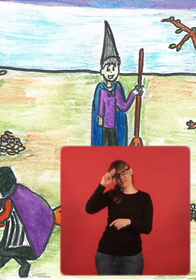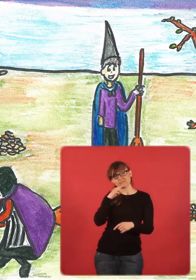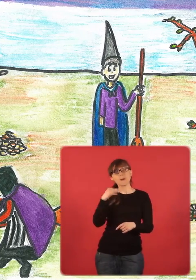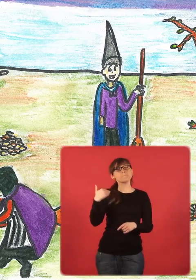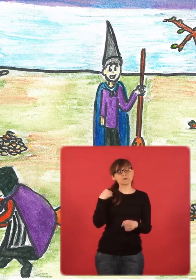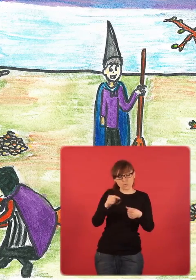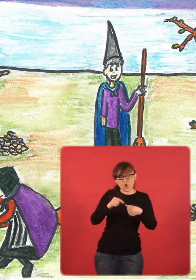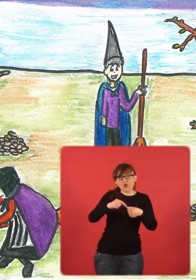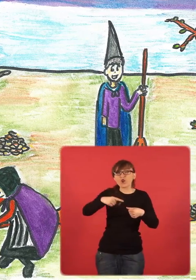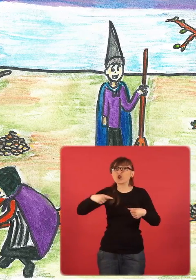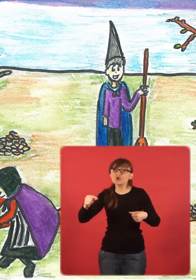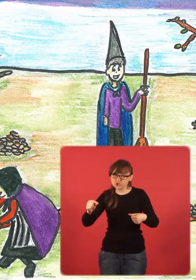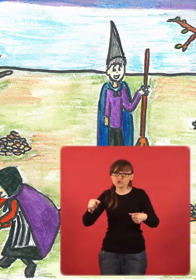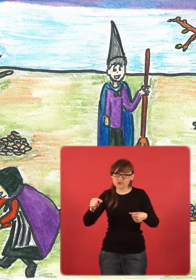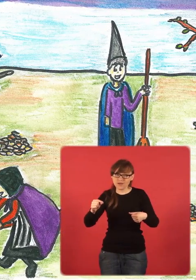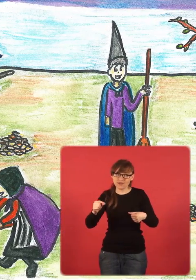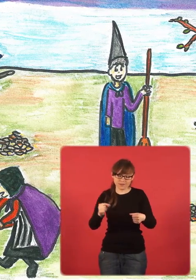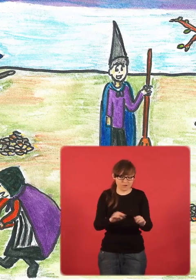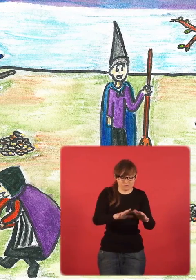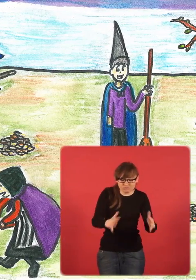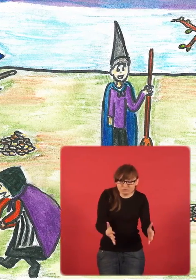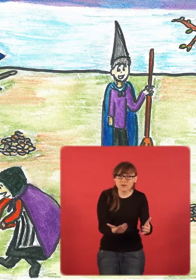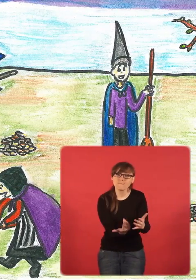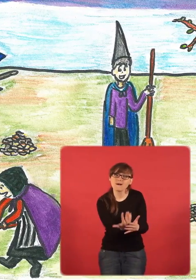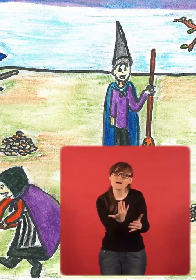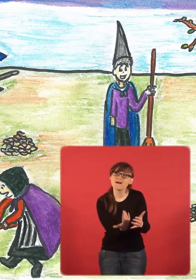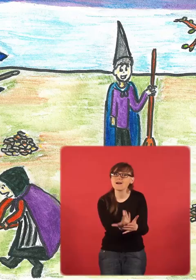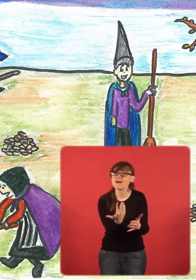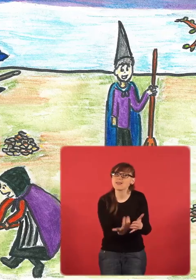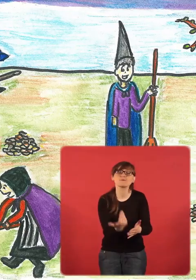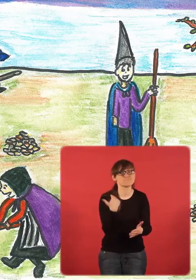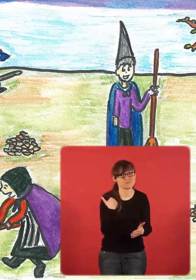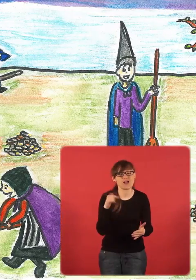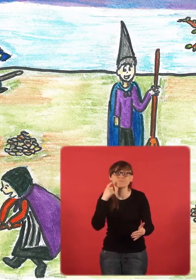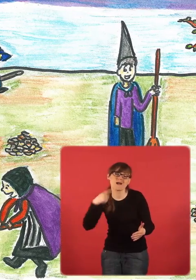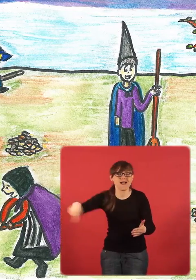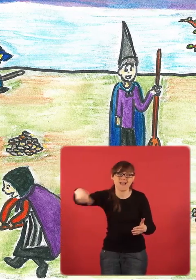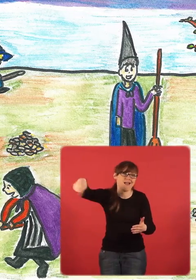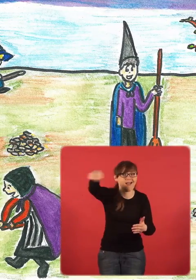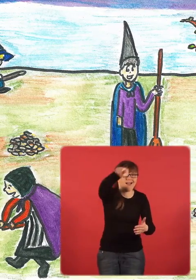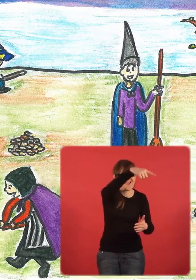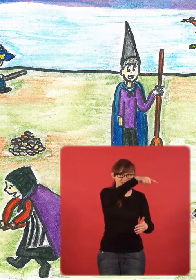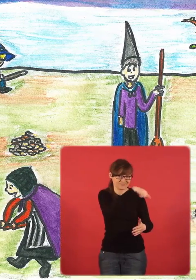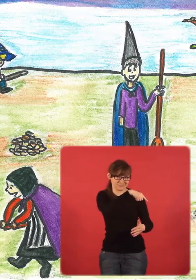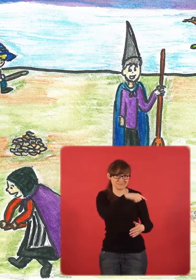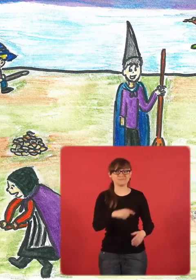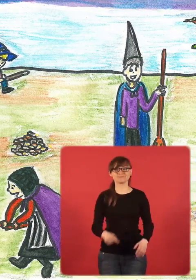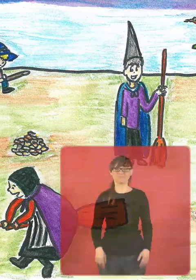W ogrodzie tata palił suche liście, dzieci na miotłach biegały miedzy drzewami i udawały że są na łysej Górze.